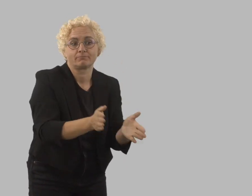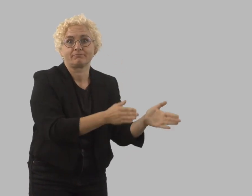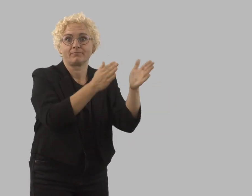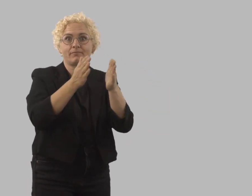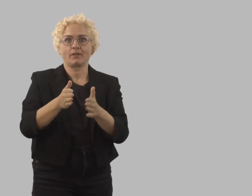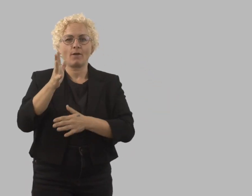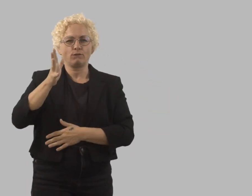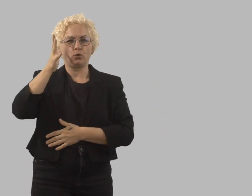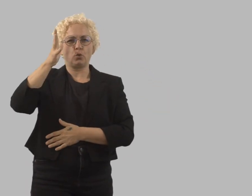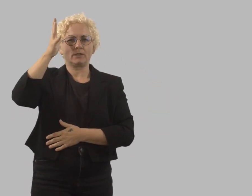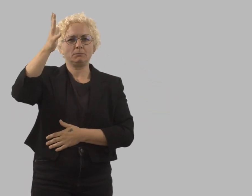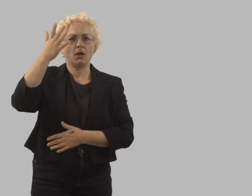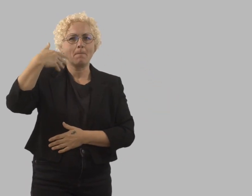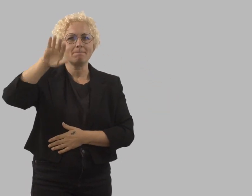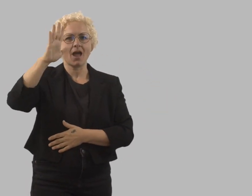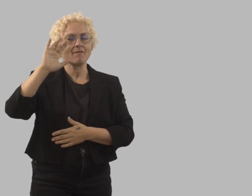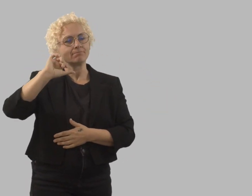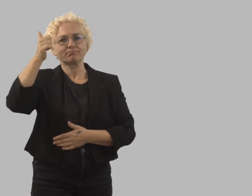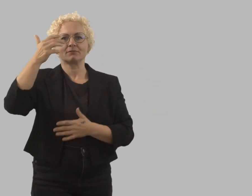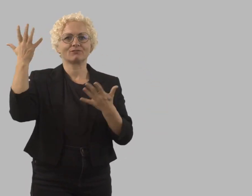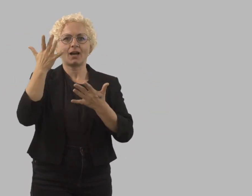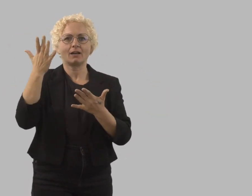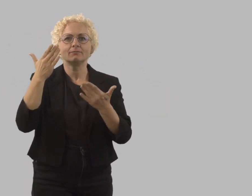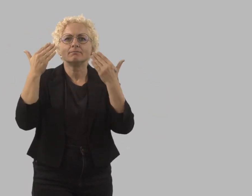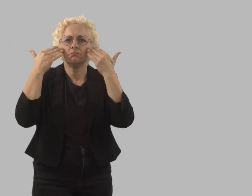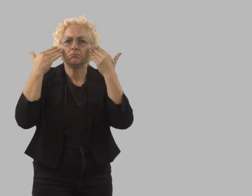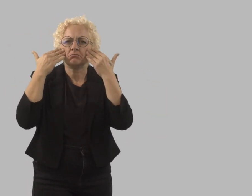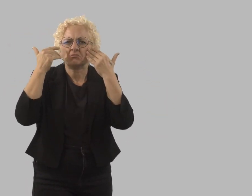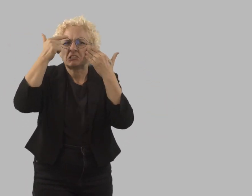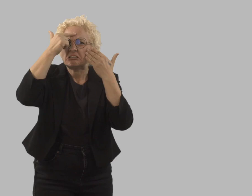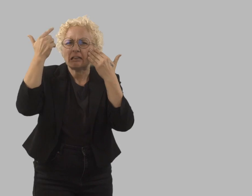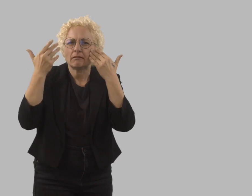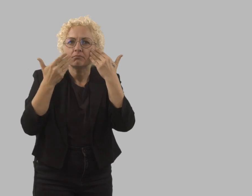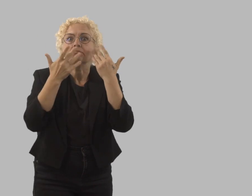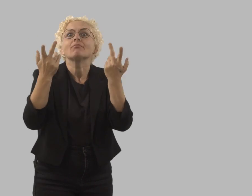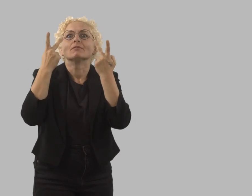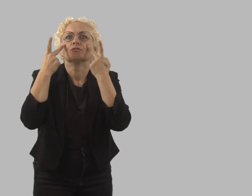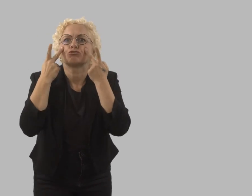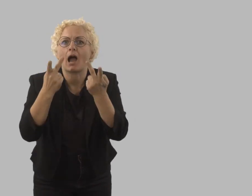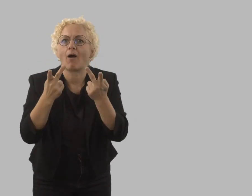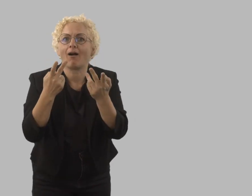Im Futurismus gehe es primär um das Sehen, um das Schauen.